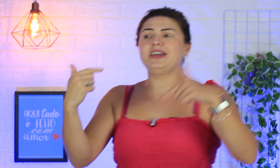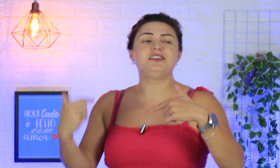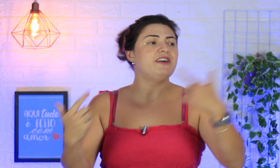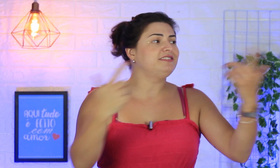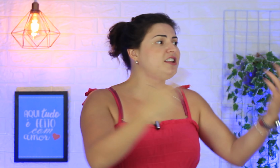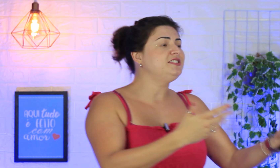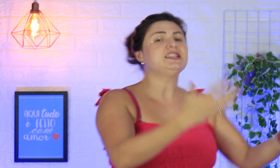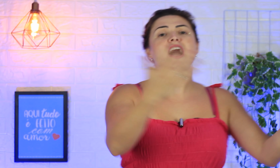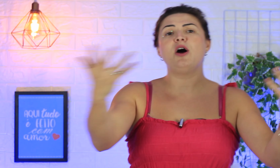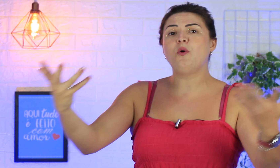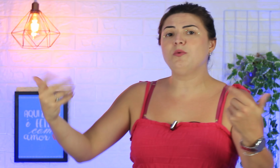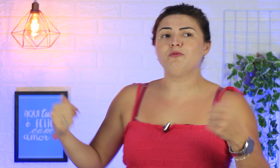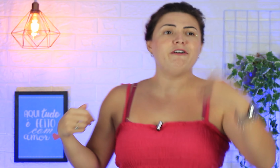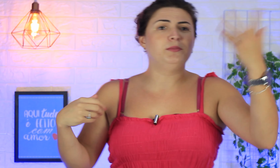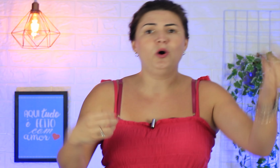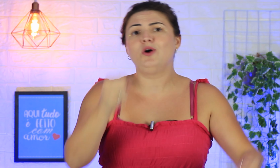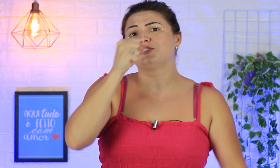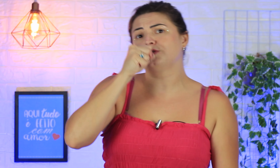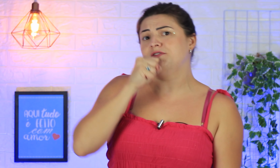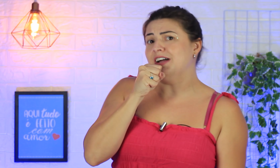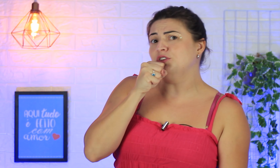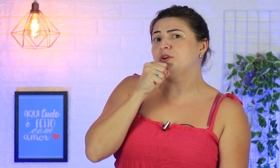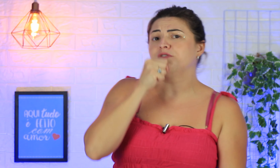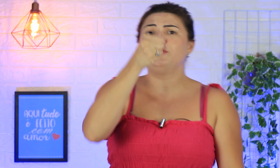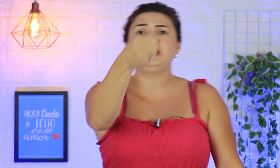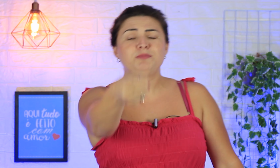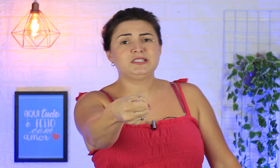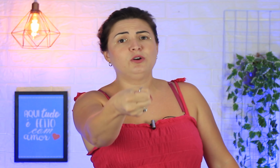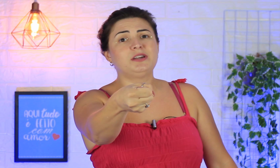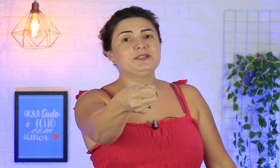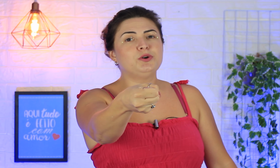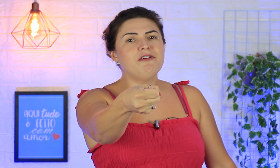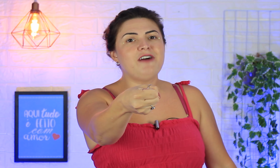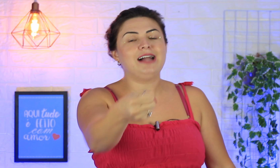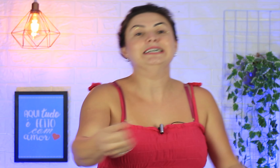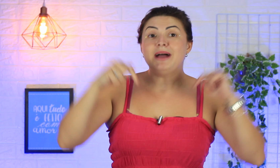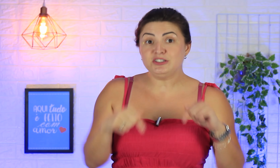alguém que vai entrevistar um famoso que fala no microfone e depois a outra pessoa fala mas